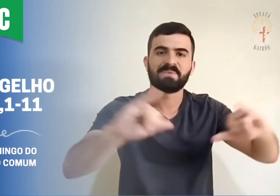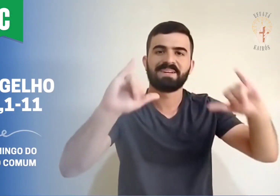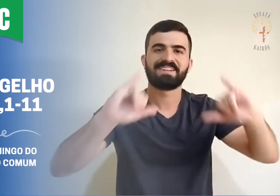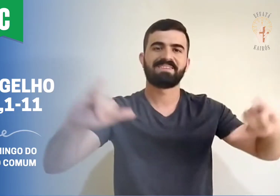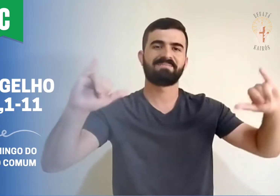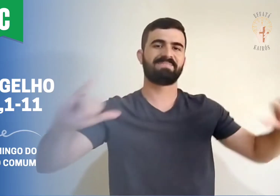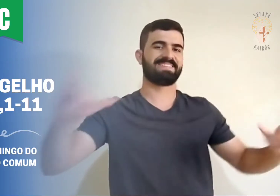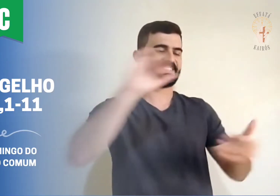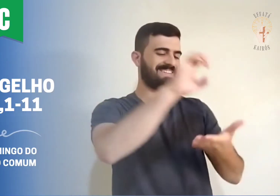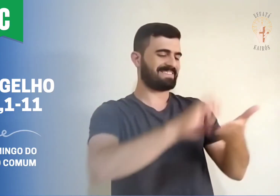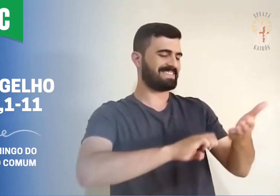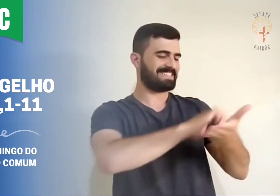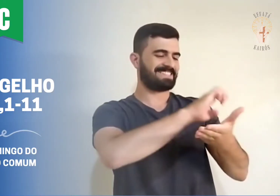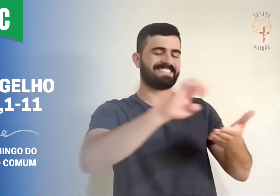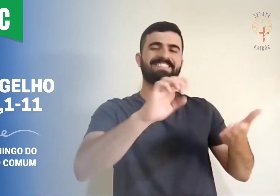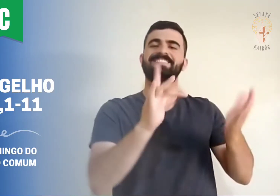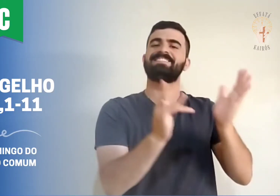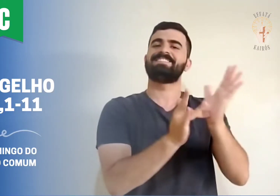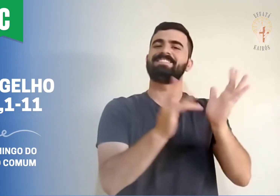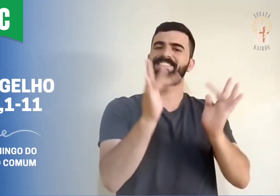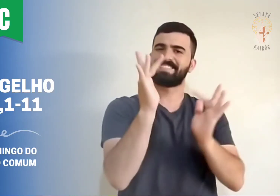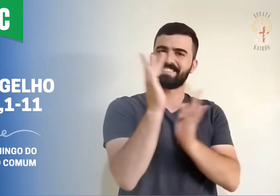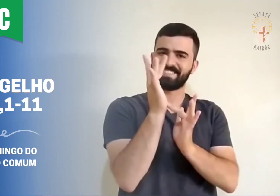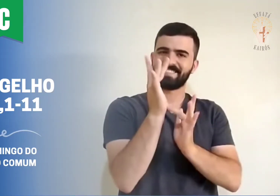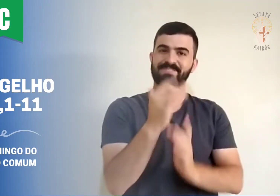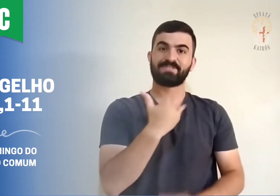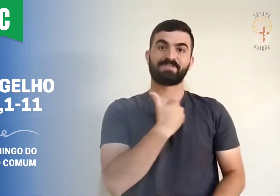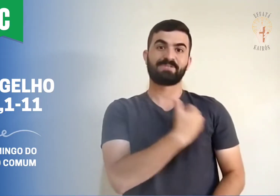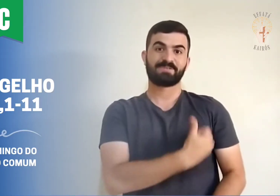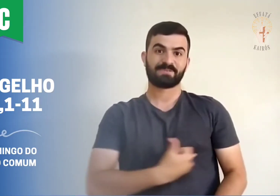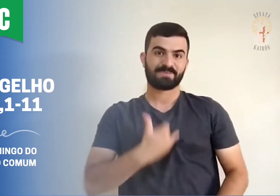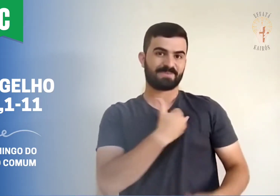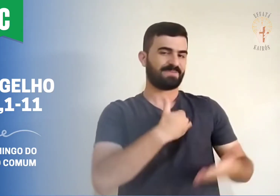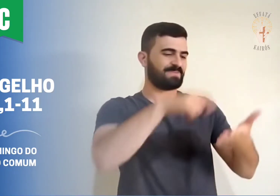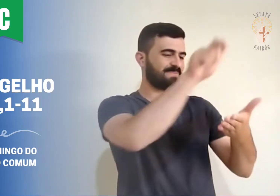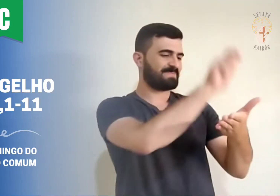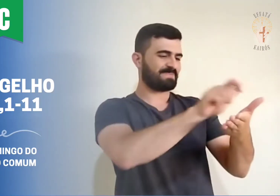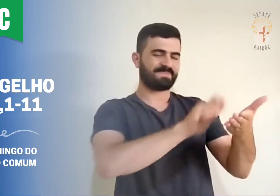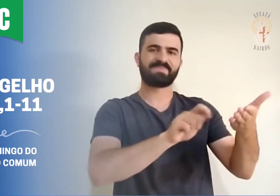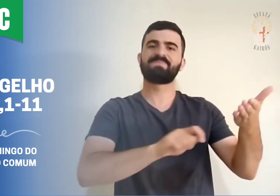Proclamação do Evangelho de Jesus Cristo segundo João.